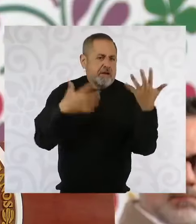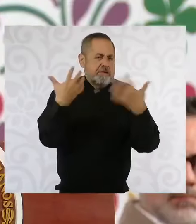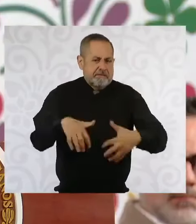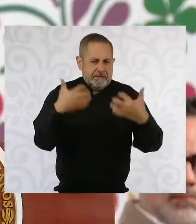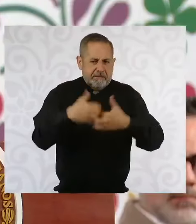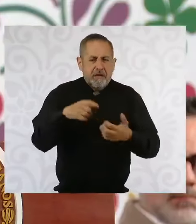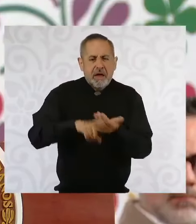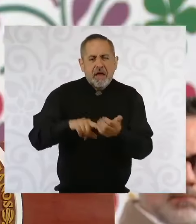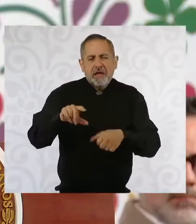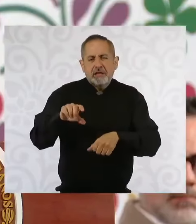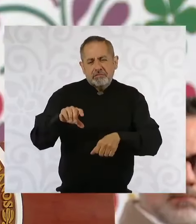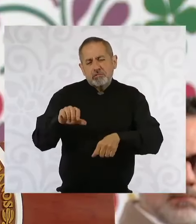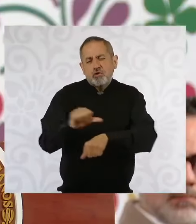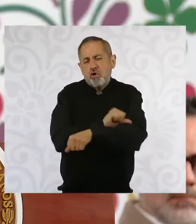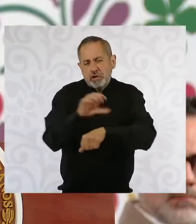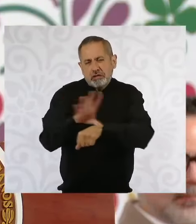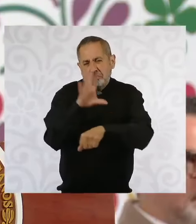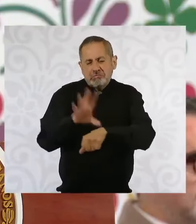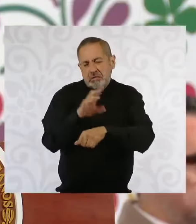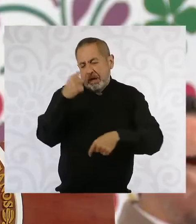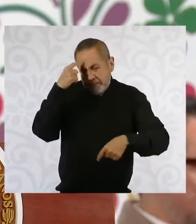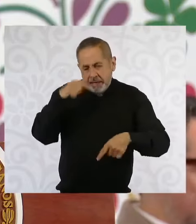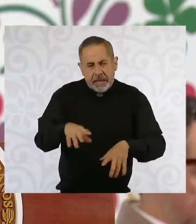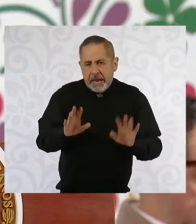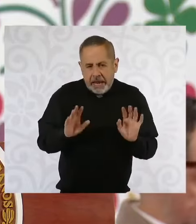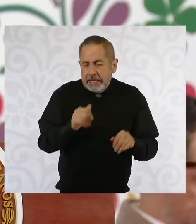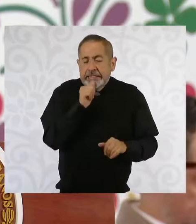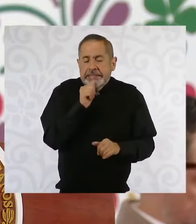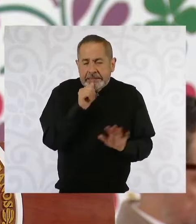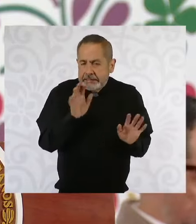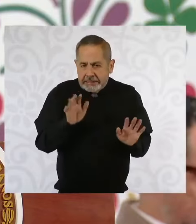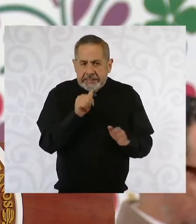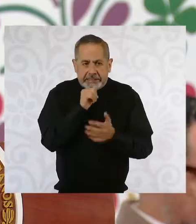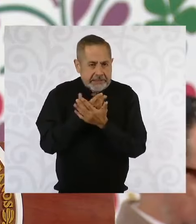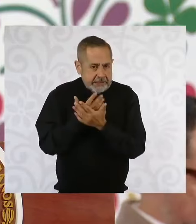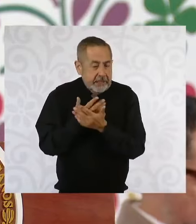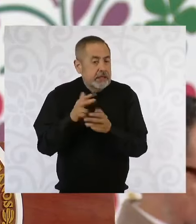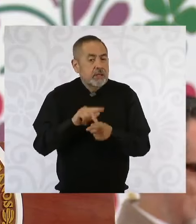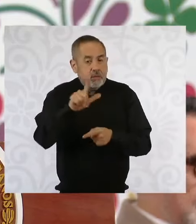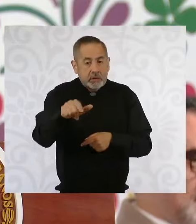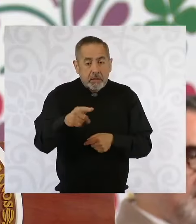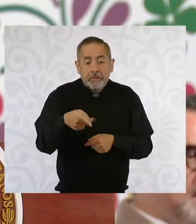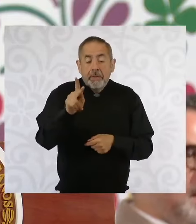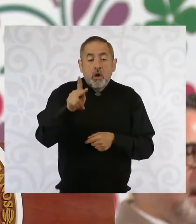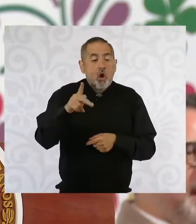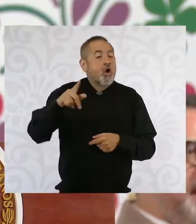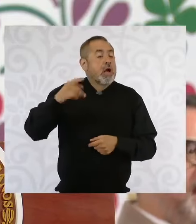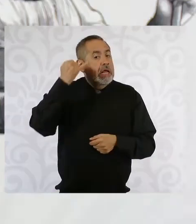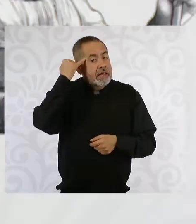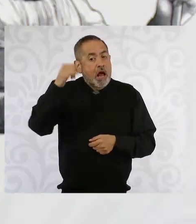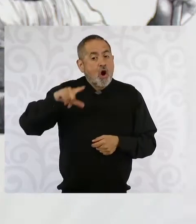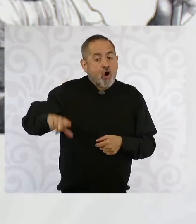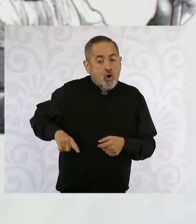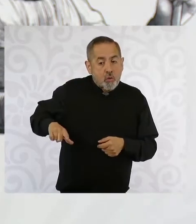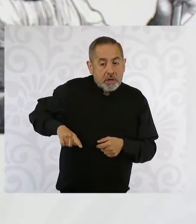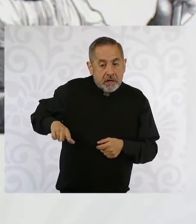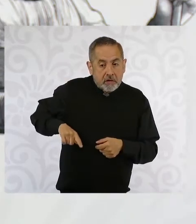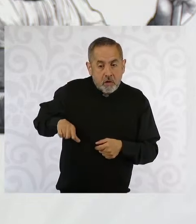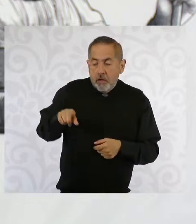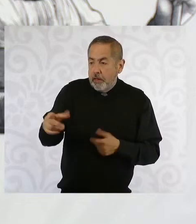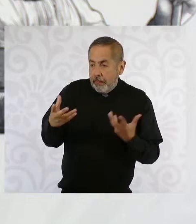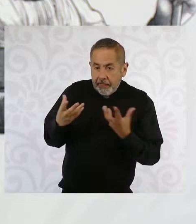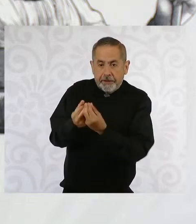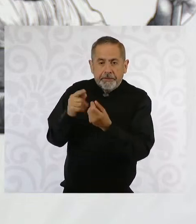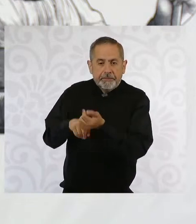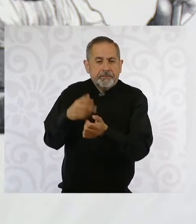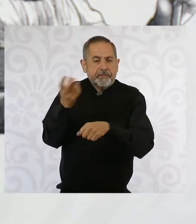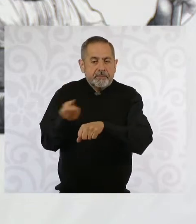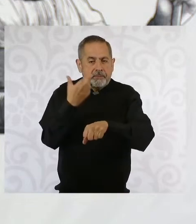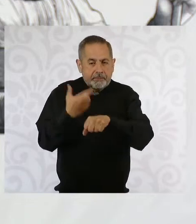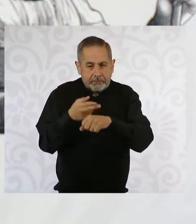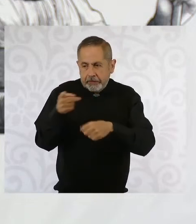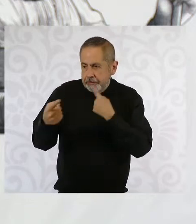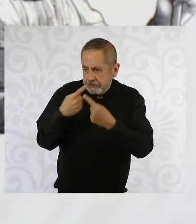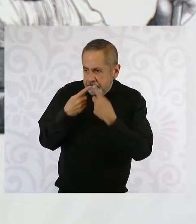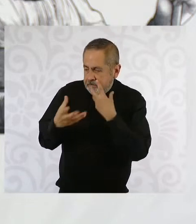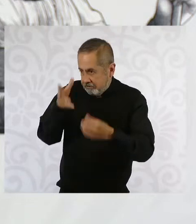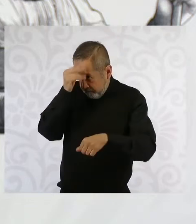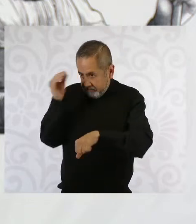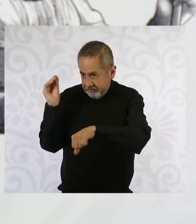eléctricos y la idea es que el gobierno apoye a la secretaría para generar este diseño y ya